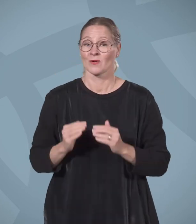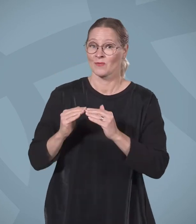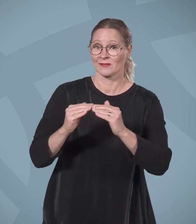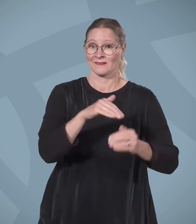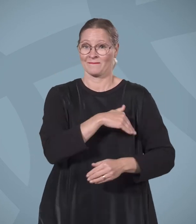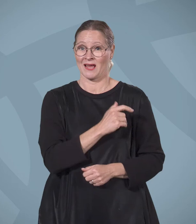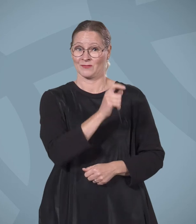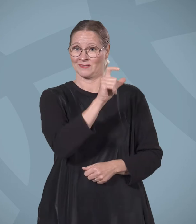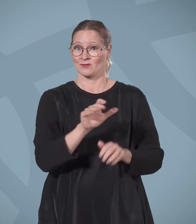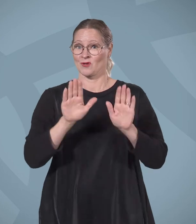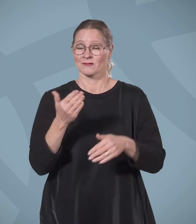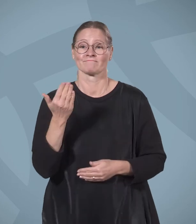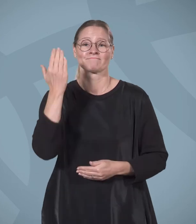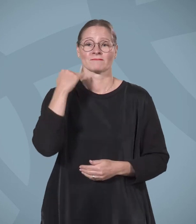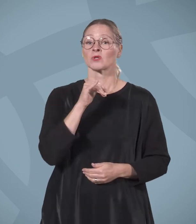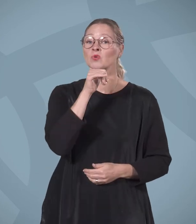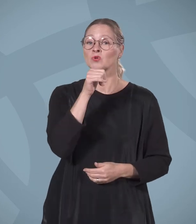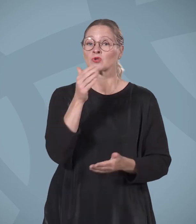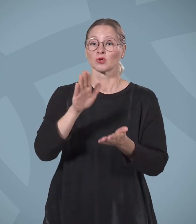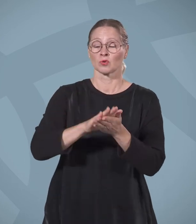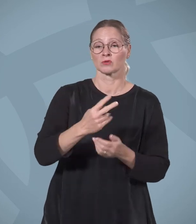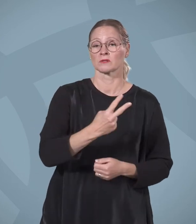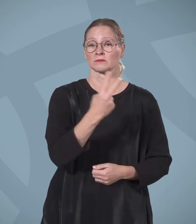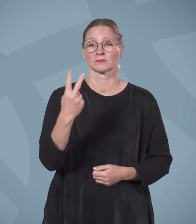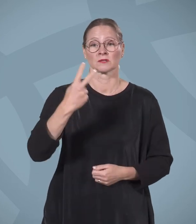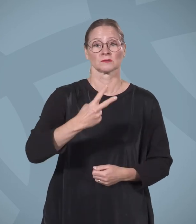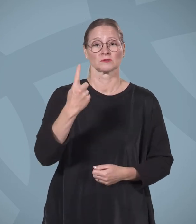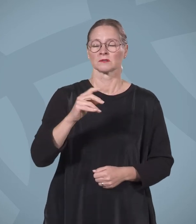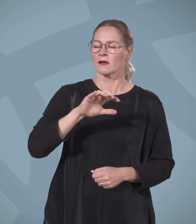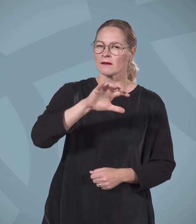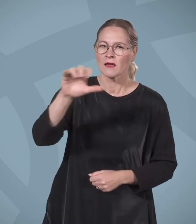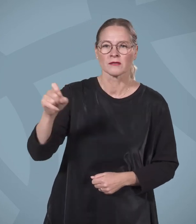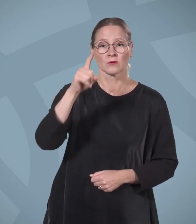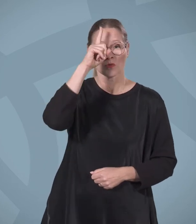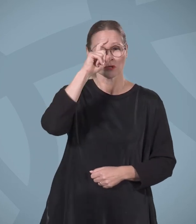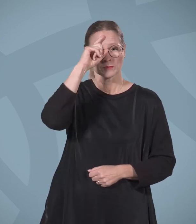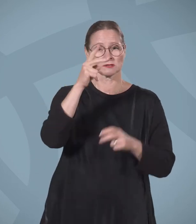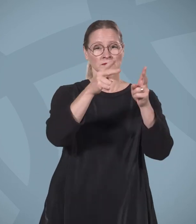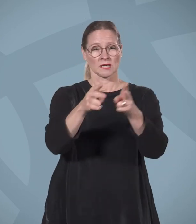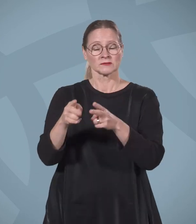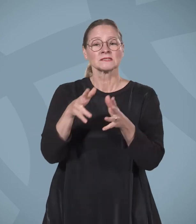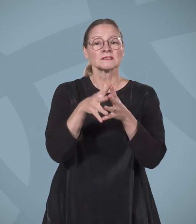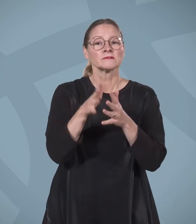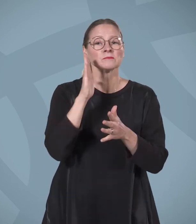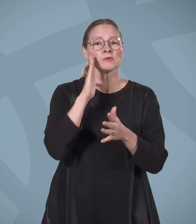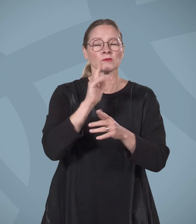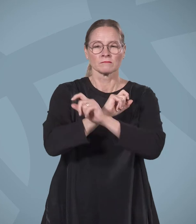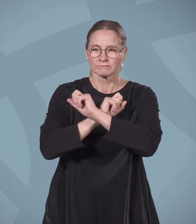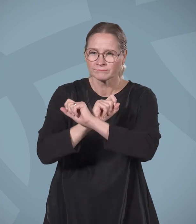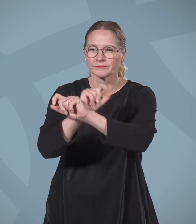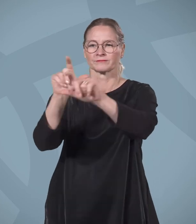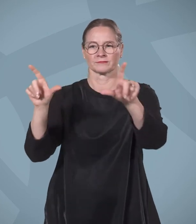Yhdenvertaisuusvaltuutettu lähetti huhtikuussa 2021 selvityspyynnöt -